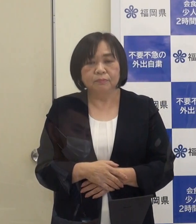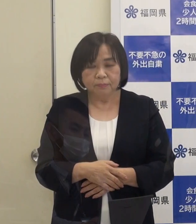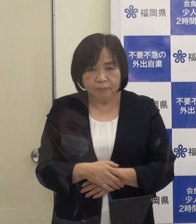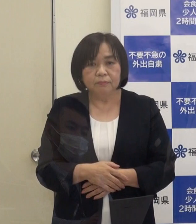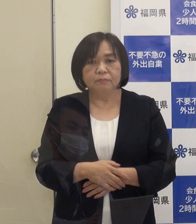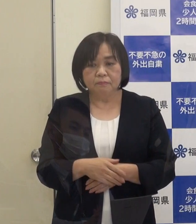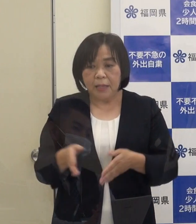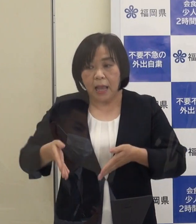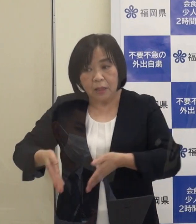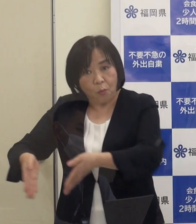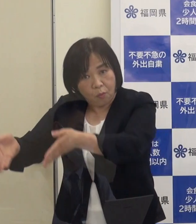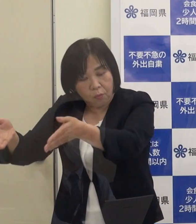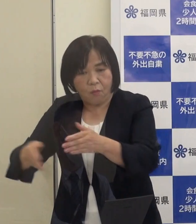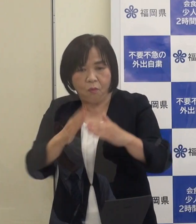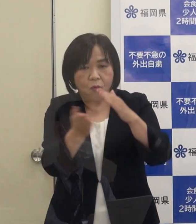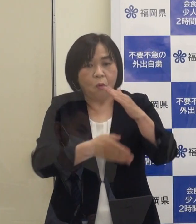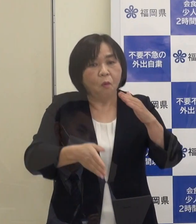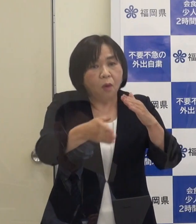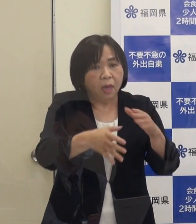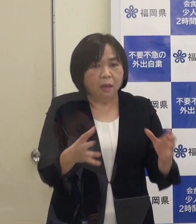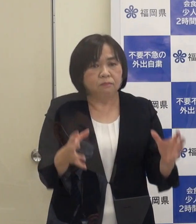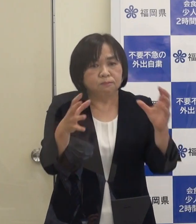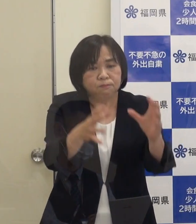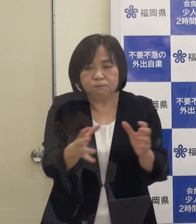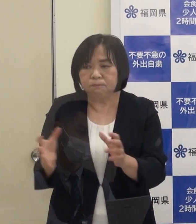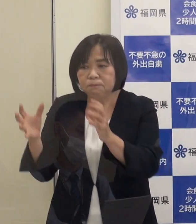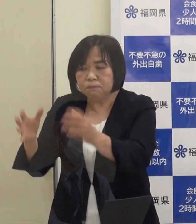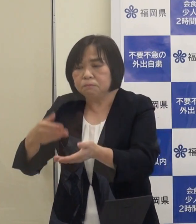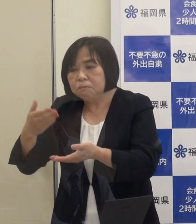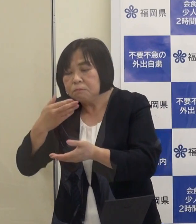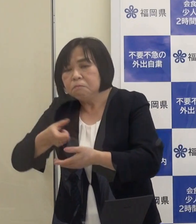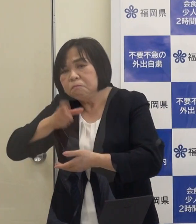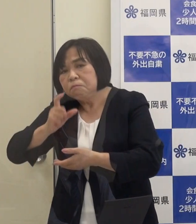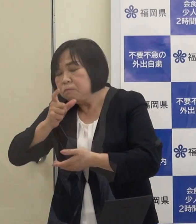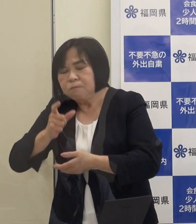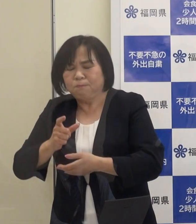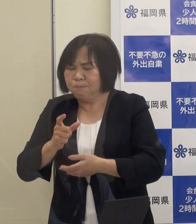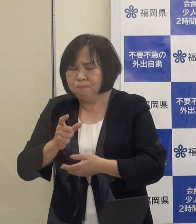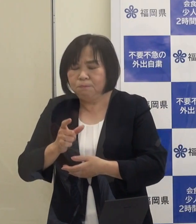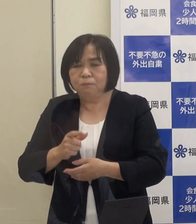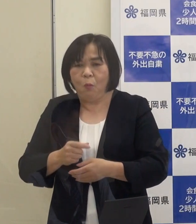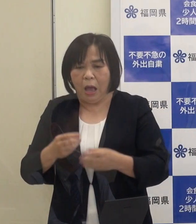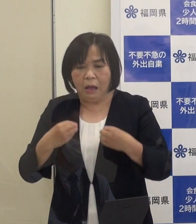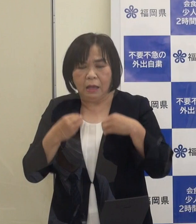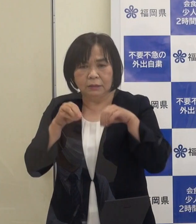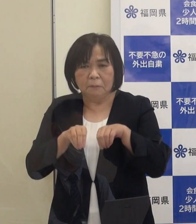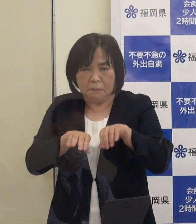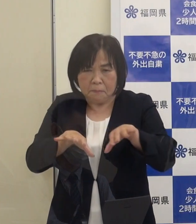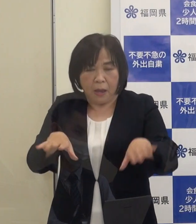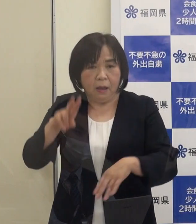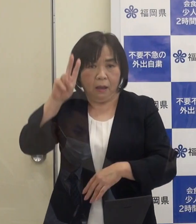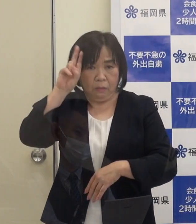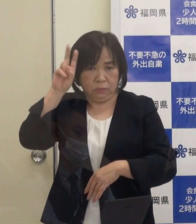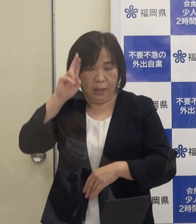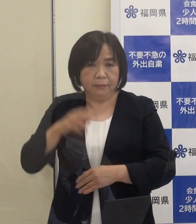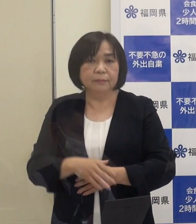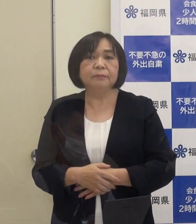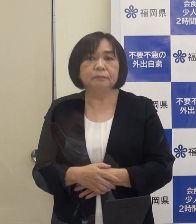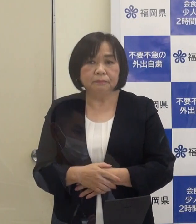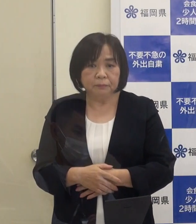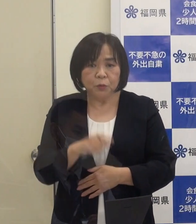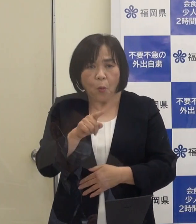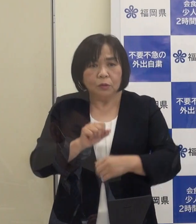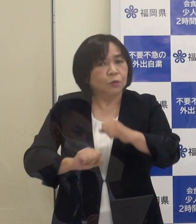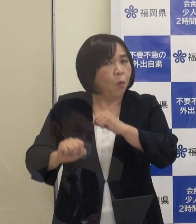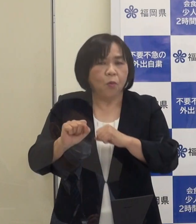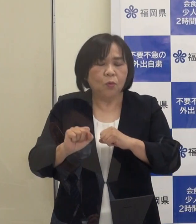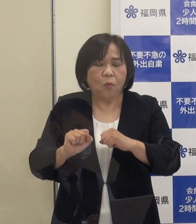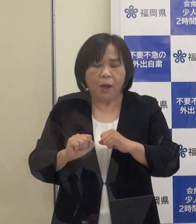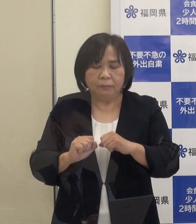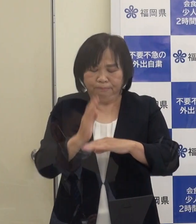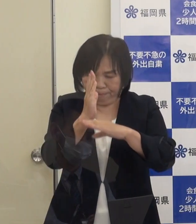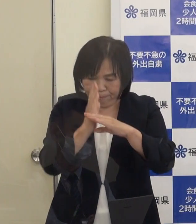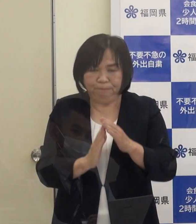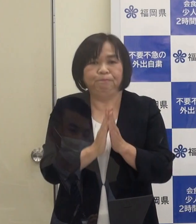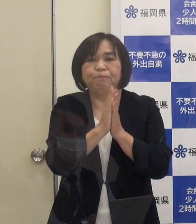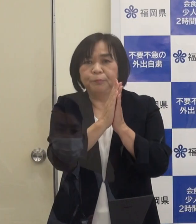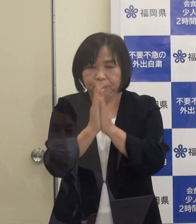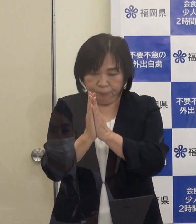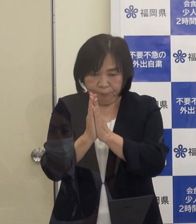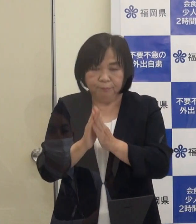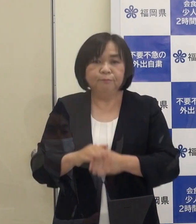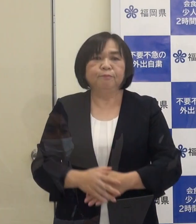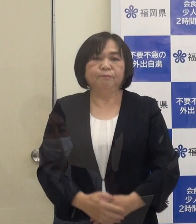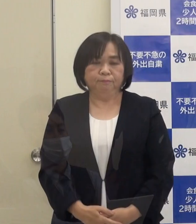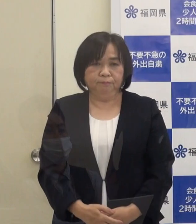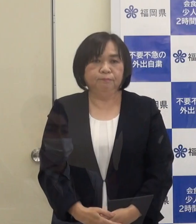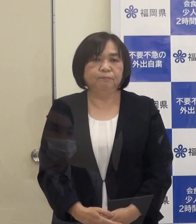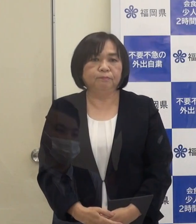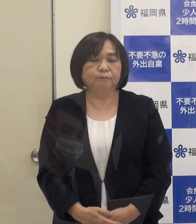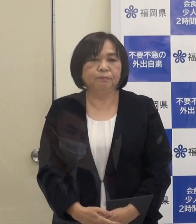また路上や公園での集団での飲食は感染リスクが高まりますので このような行動は控えていただきたいと思います